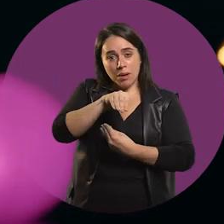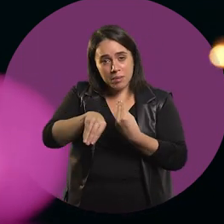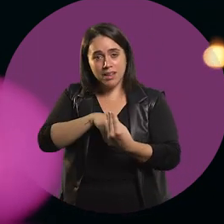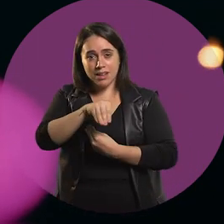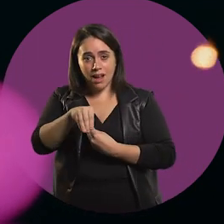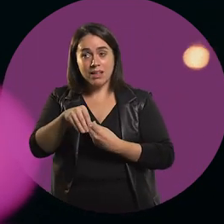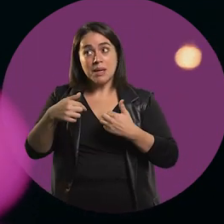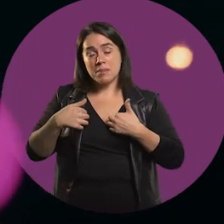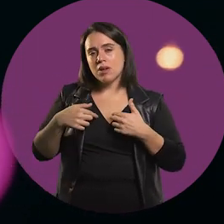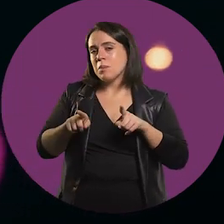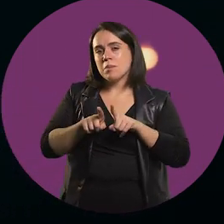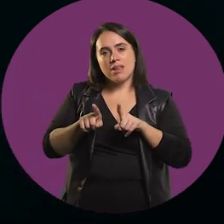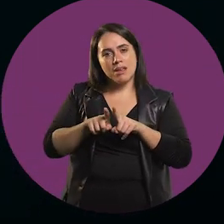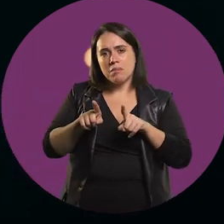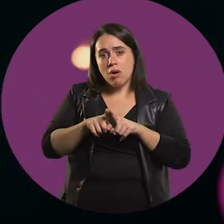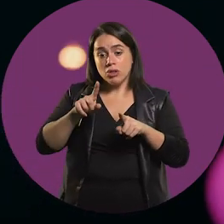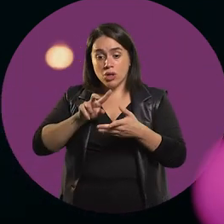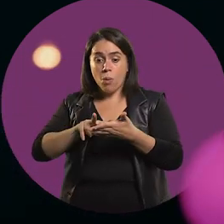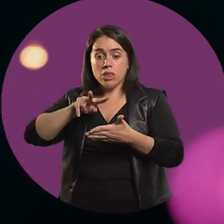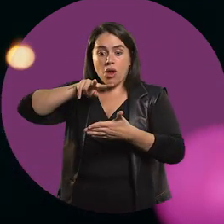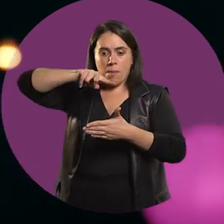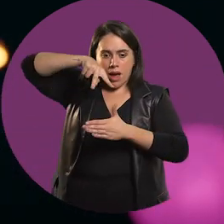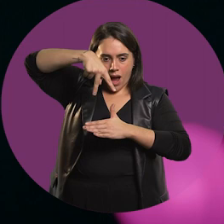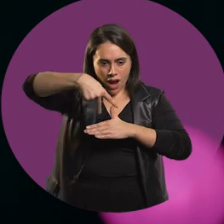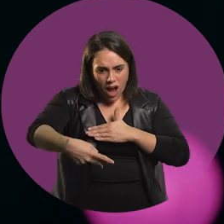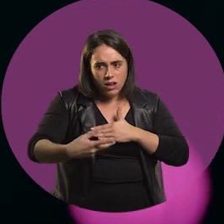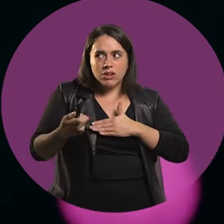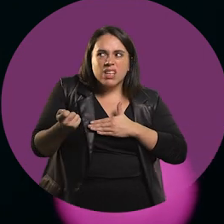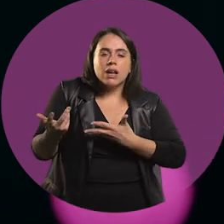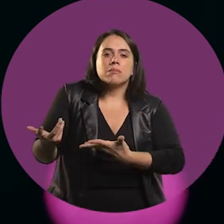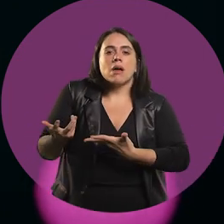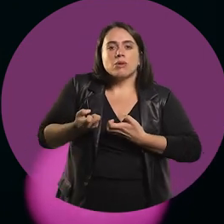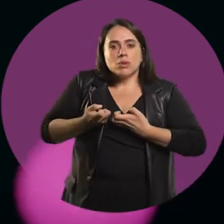de seguridad abajo y que todo va a estar bien. Y yo siento que mi familia